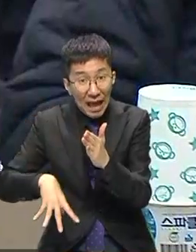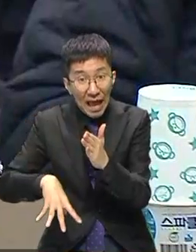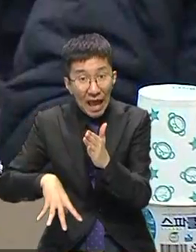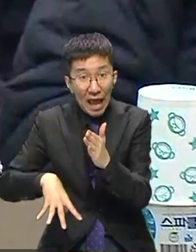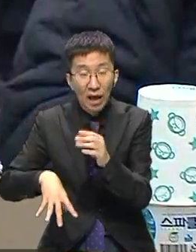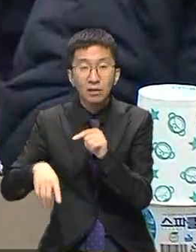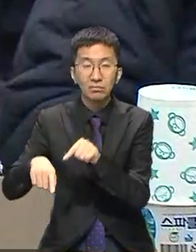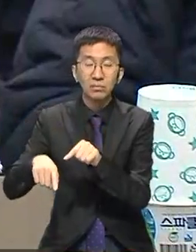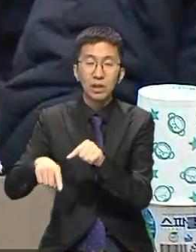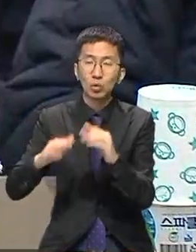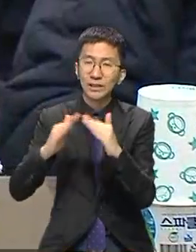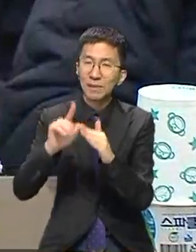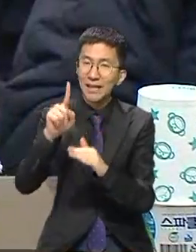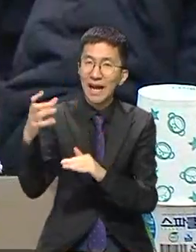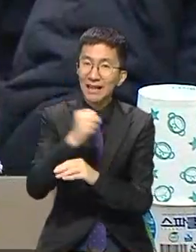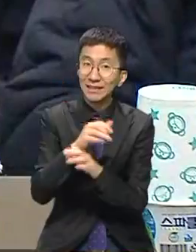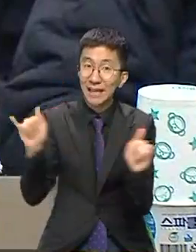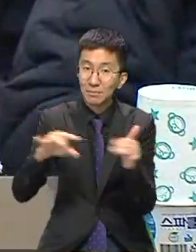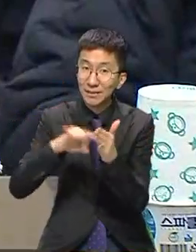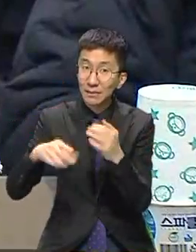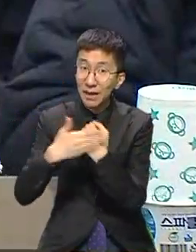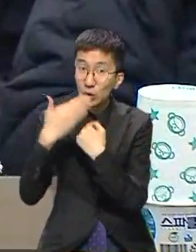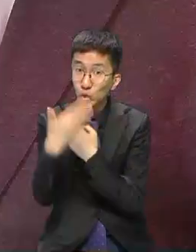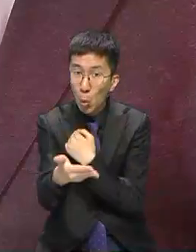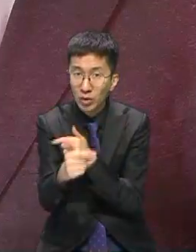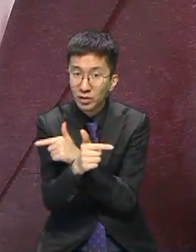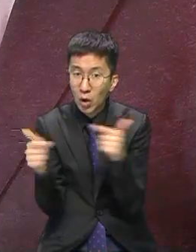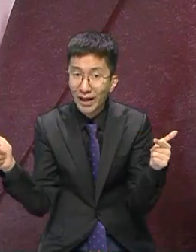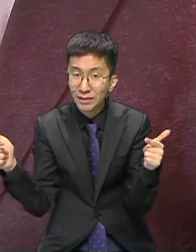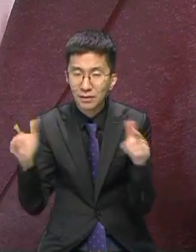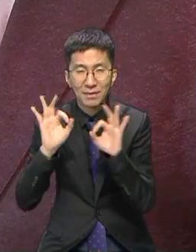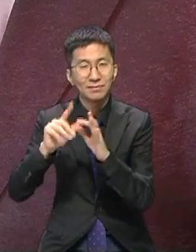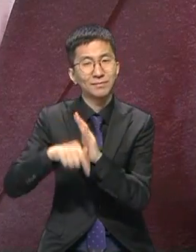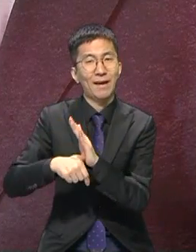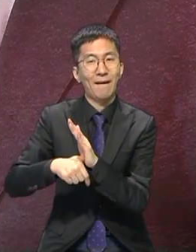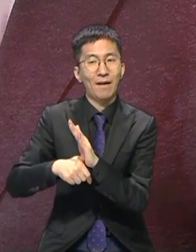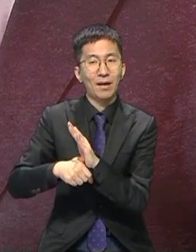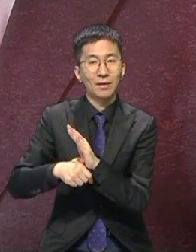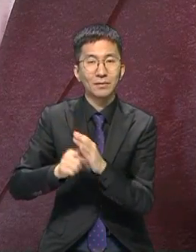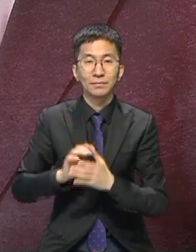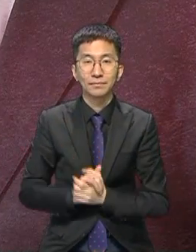방안을 검토하겠다는 윤석열 국민의힘 후보의 종부세 개편안에 대해서는 적절